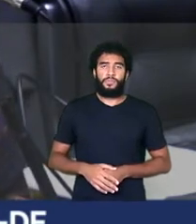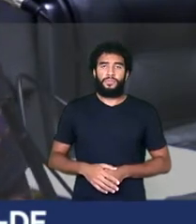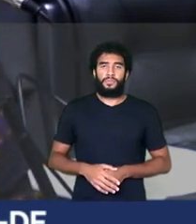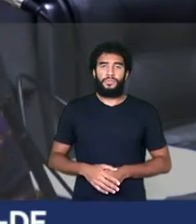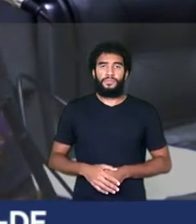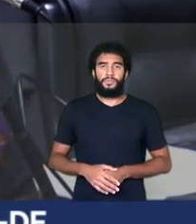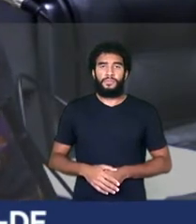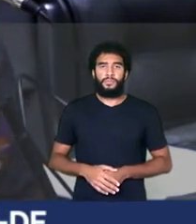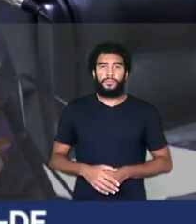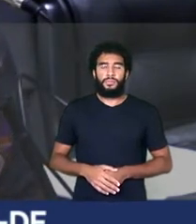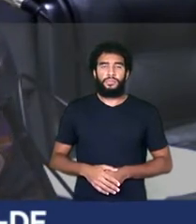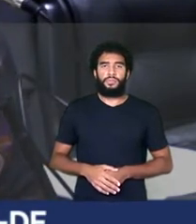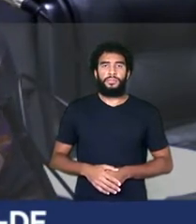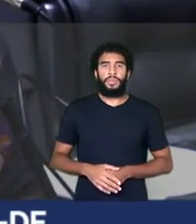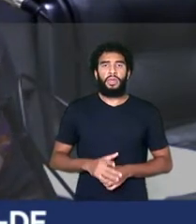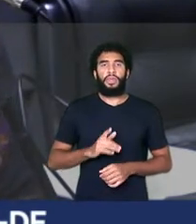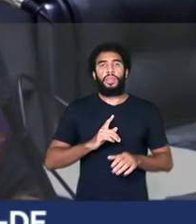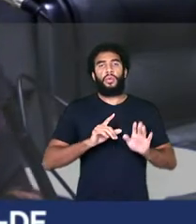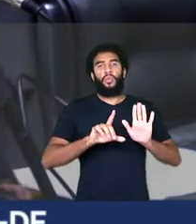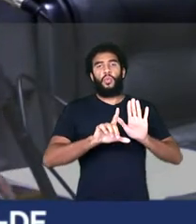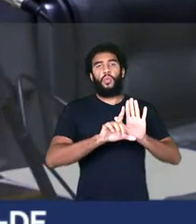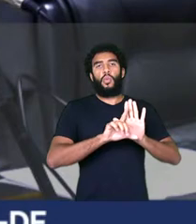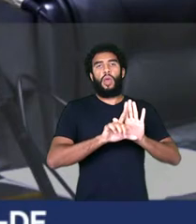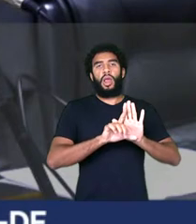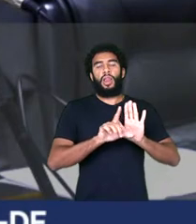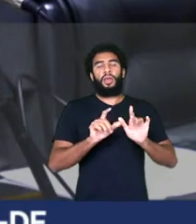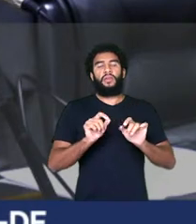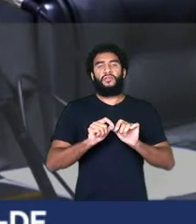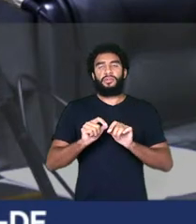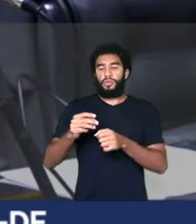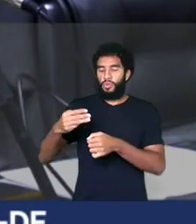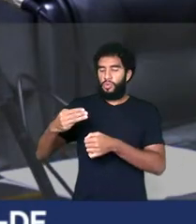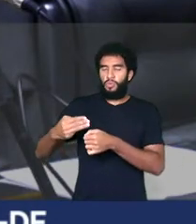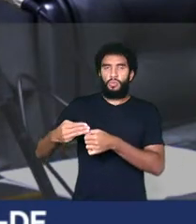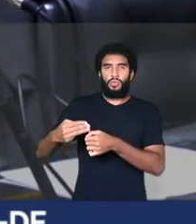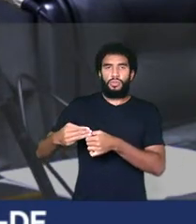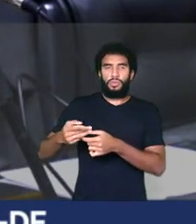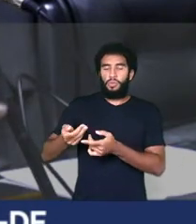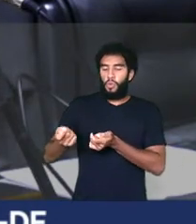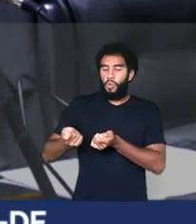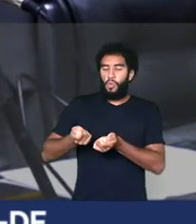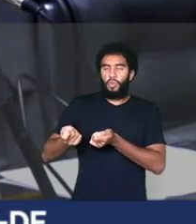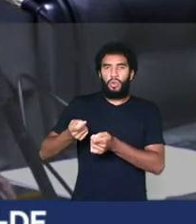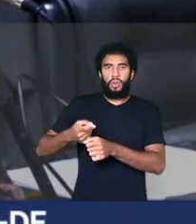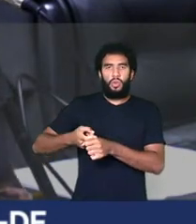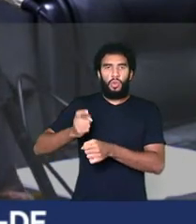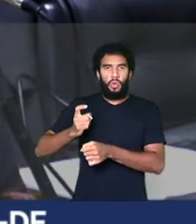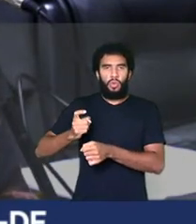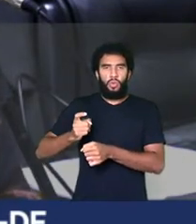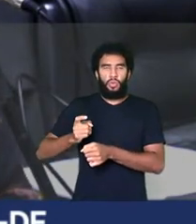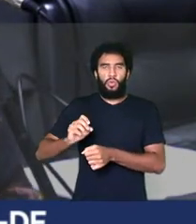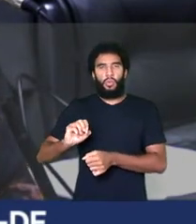LUCRO DESTA ATIVIDADE ELE NÃO PODE IMPEDIR, NÓS NÃO PODEMOS TER UMA LEGISLAÇÃO QUE IMPEÇA QUE O MUNICÍPIO POSSA LEGISLAR SOBRE ESSE